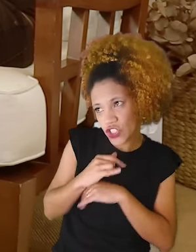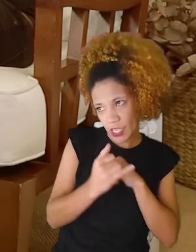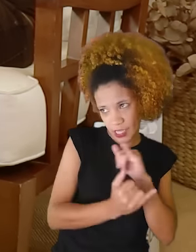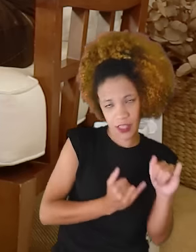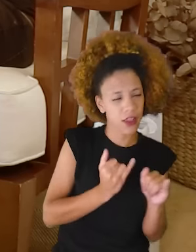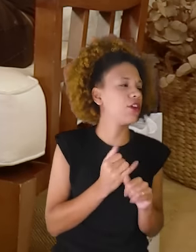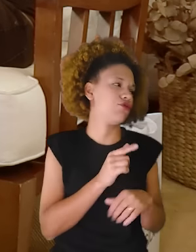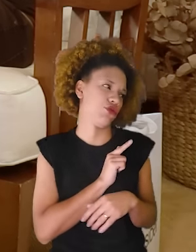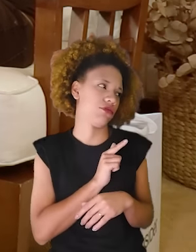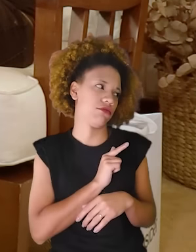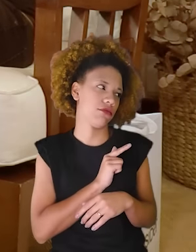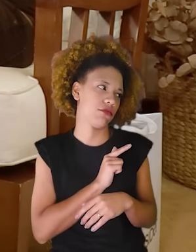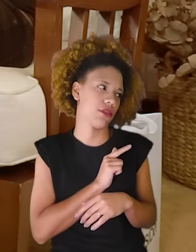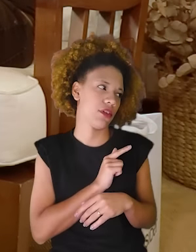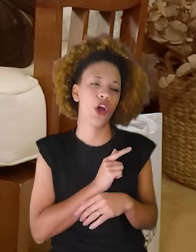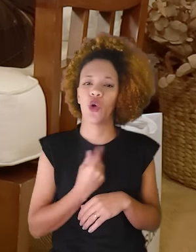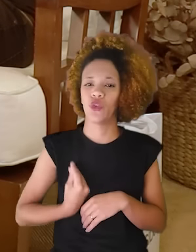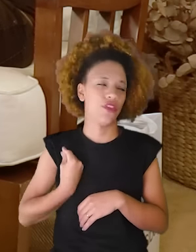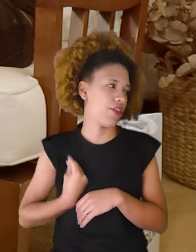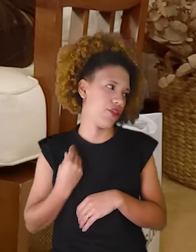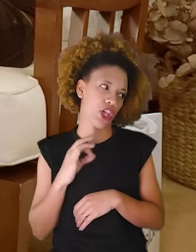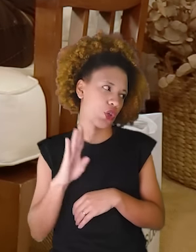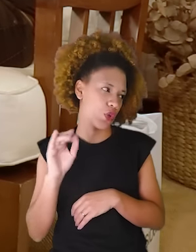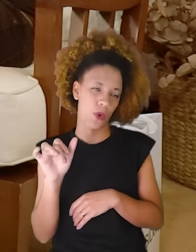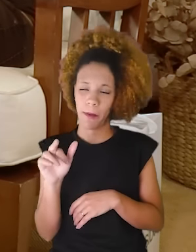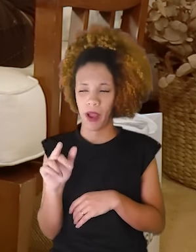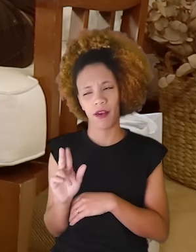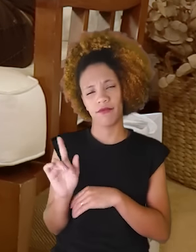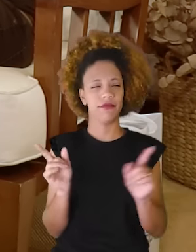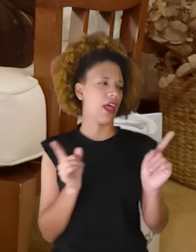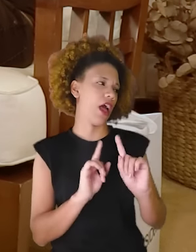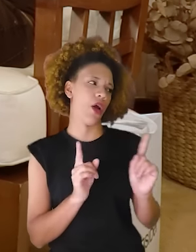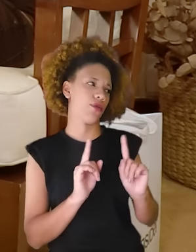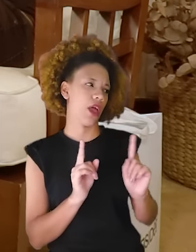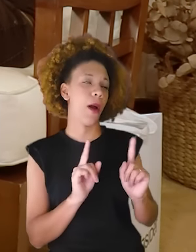internet também tinha tinha tinha não vivia só do bar você não ficava só no bar não não mas ao mesmo